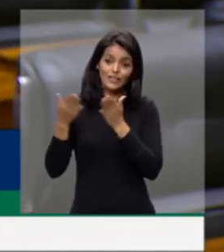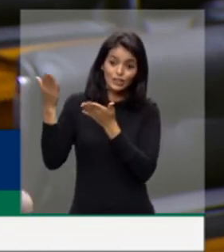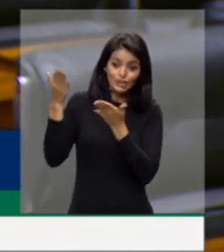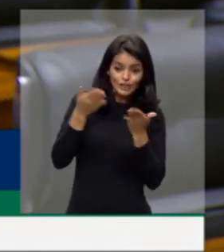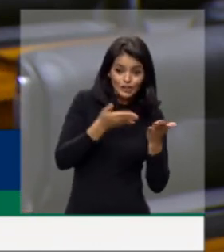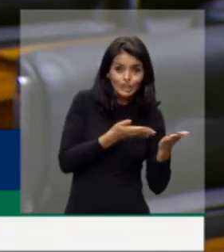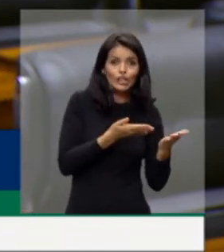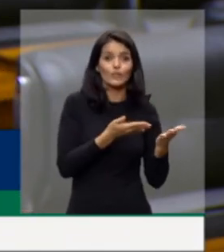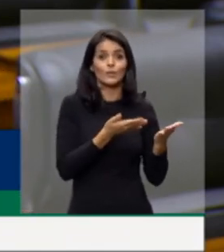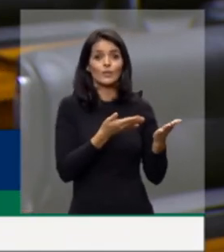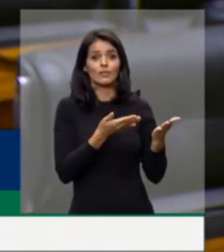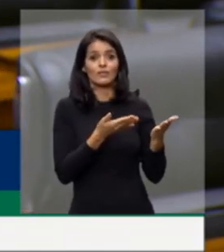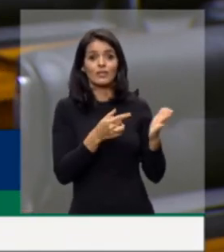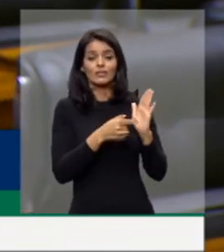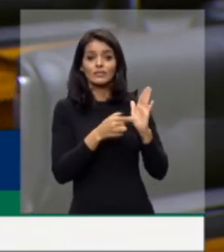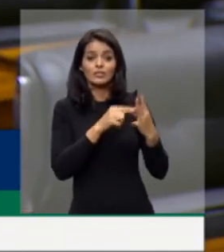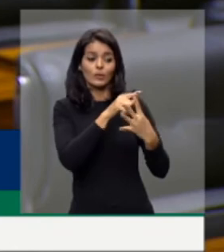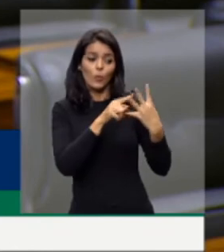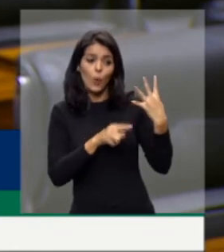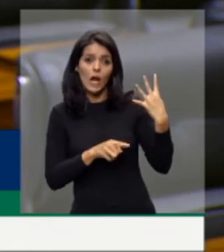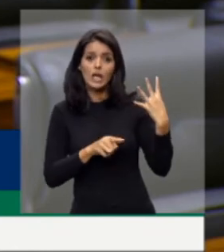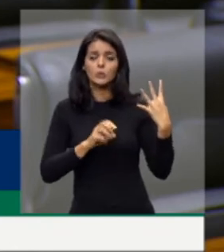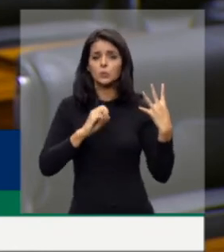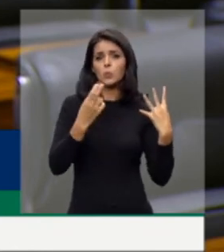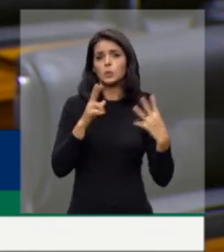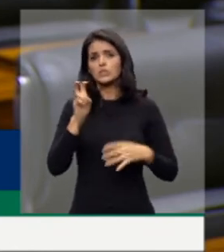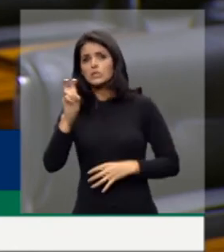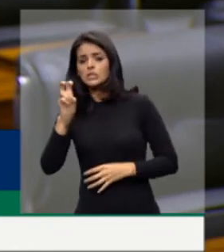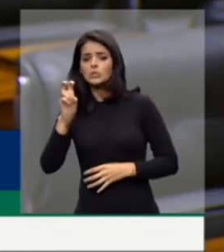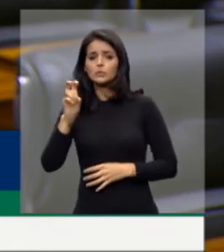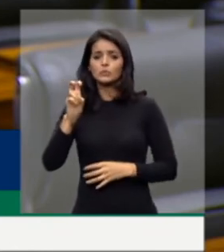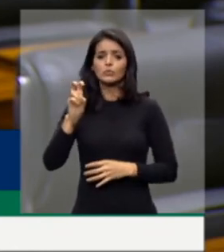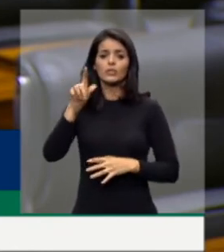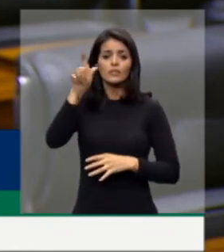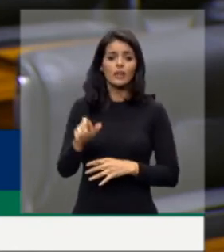ABSOLUTAMENTE A VER COM SEU COMPETENTE TRABALHO ENQUANTO